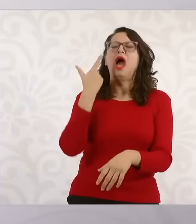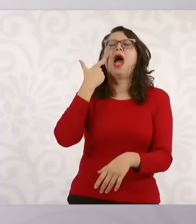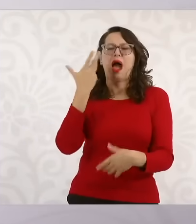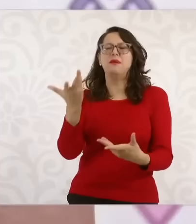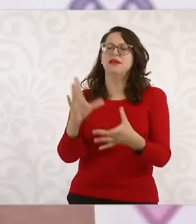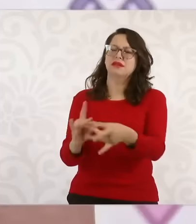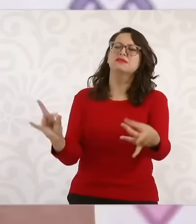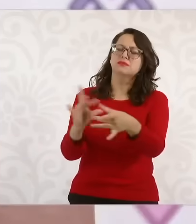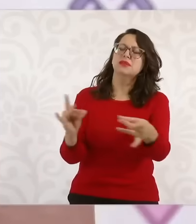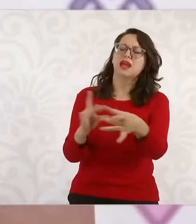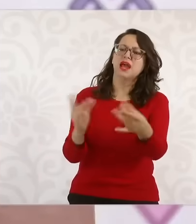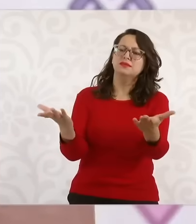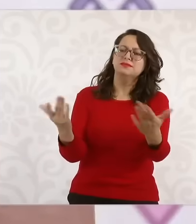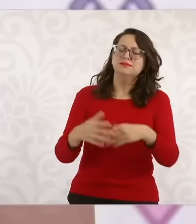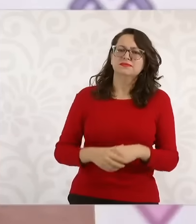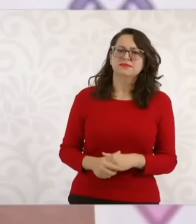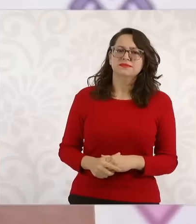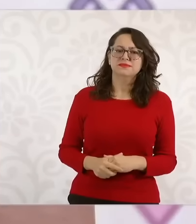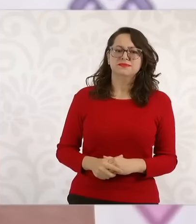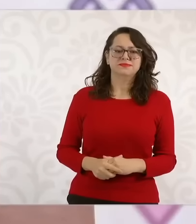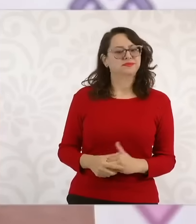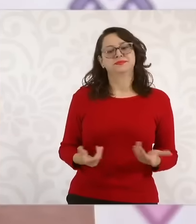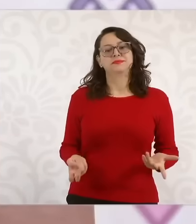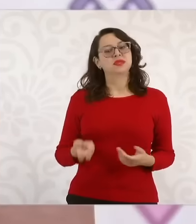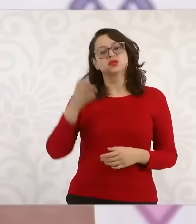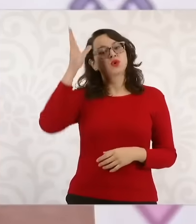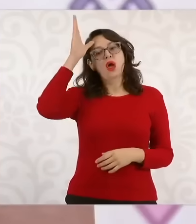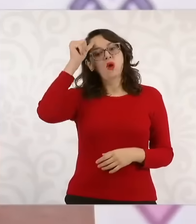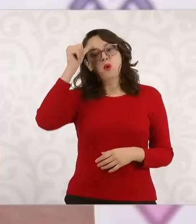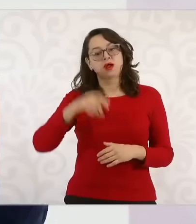No, no se puede estar de acuerdo con ello. No le llama él invasión, bueno,